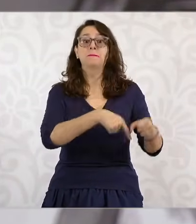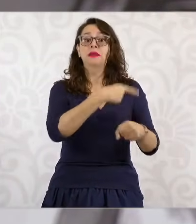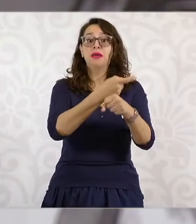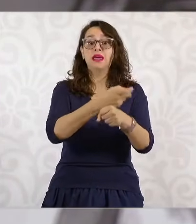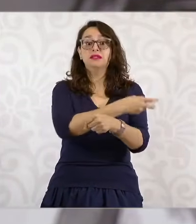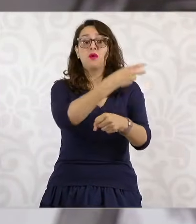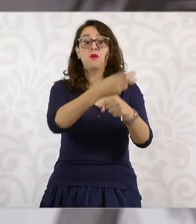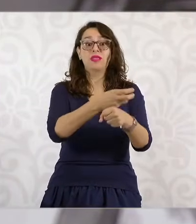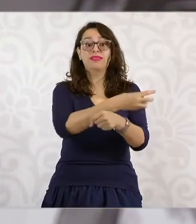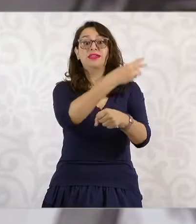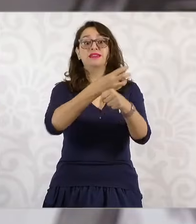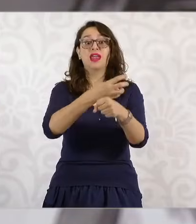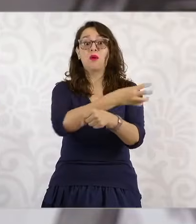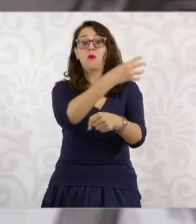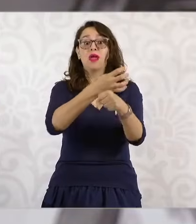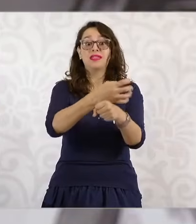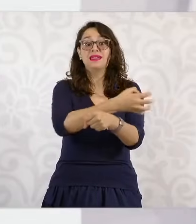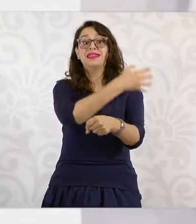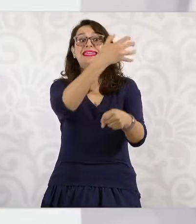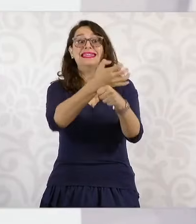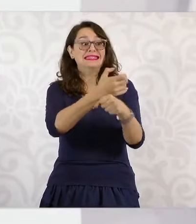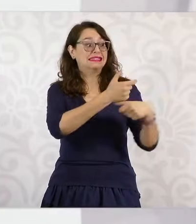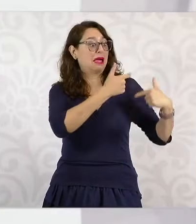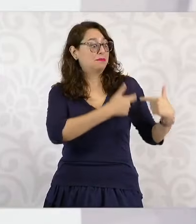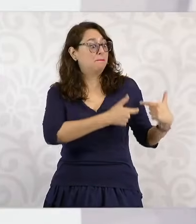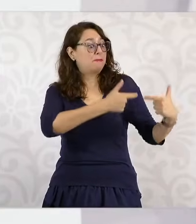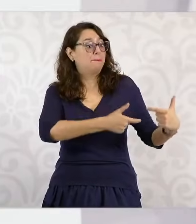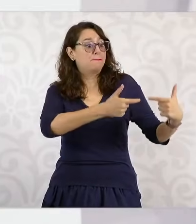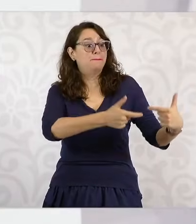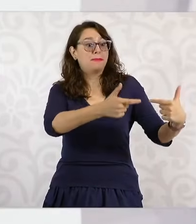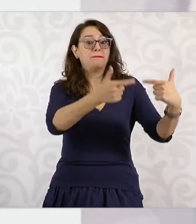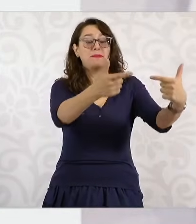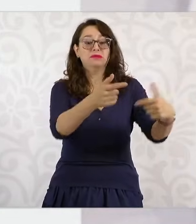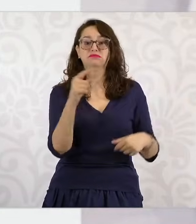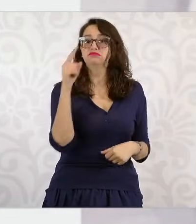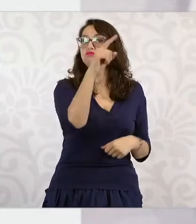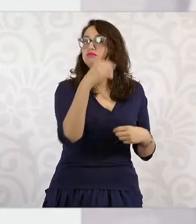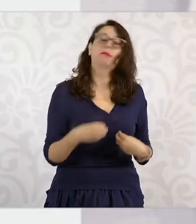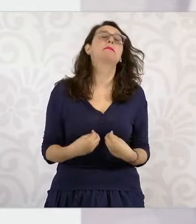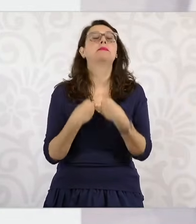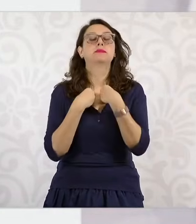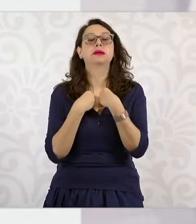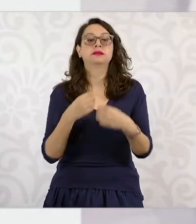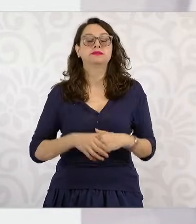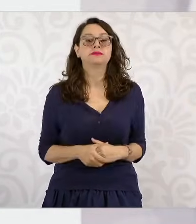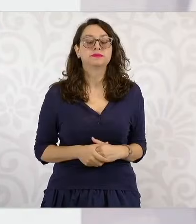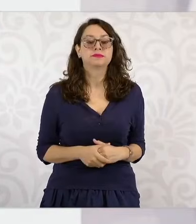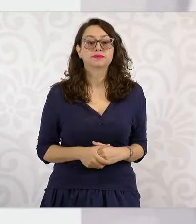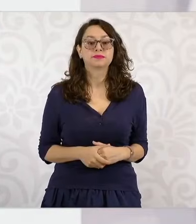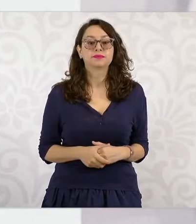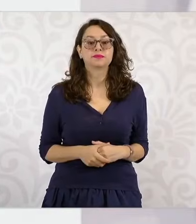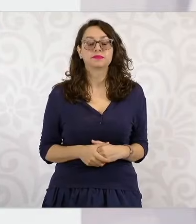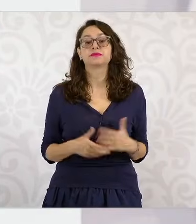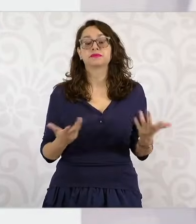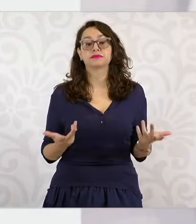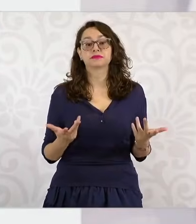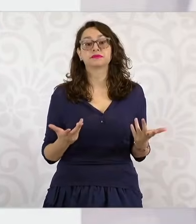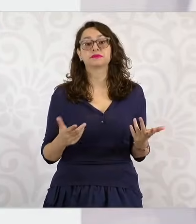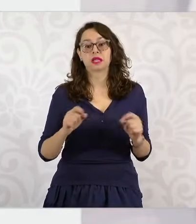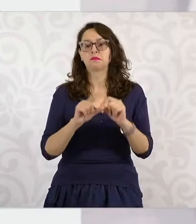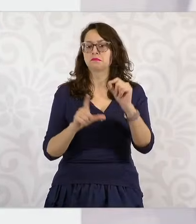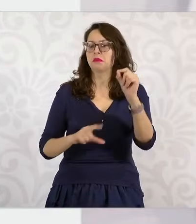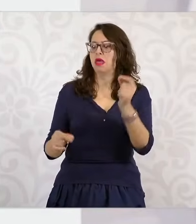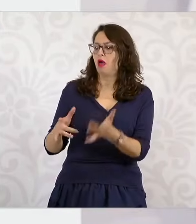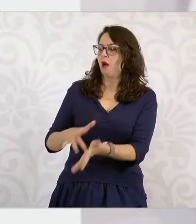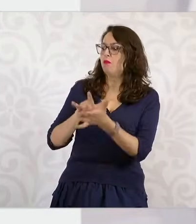de tercera, de cuarta, de quinta generación que fortalecen la economía de México y fortalecen la